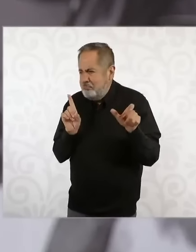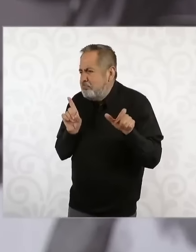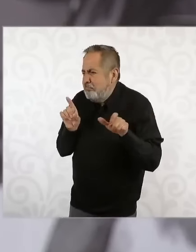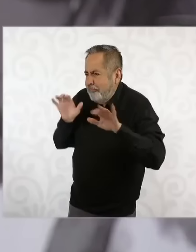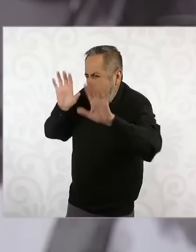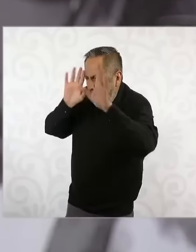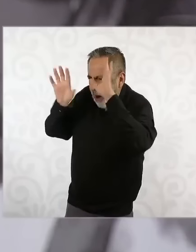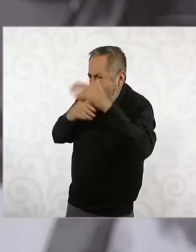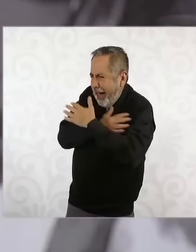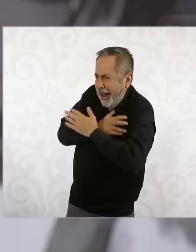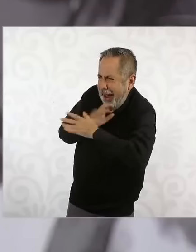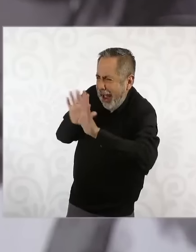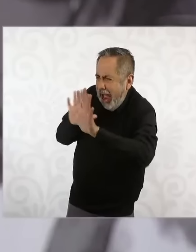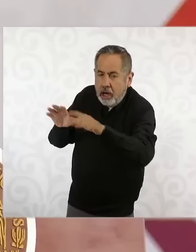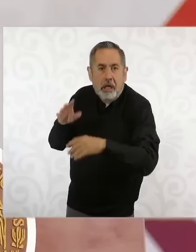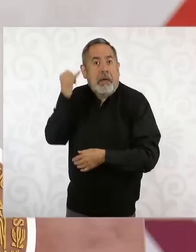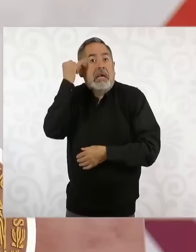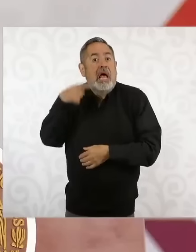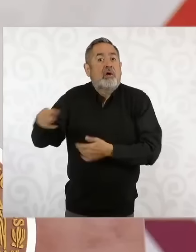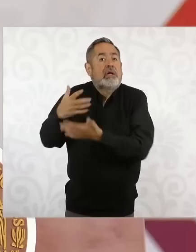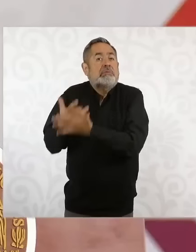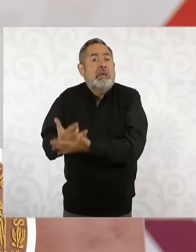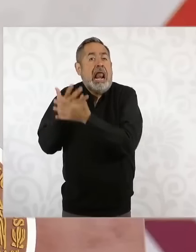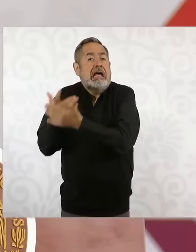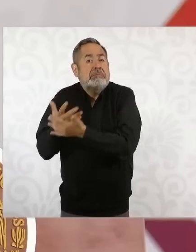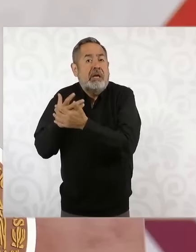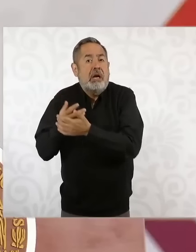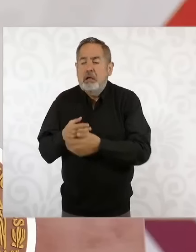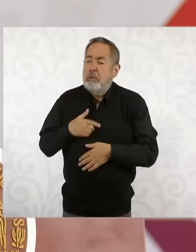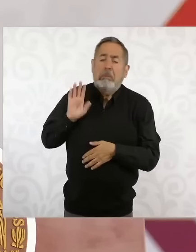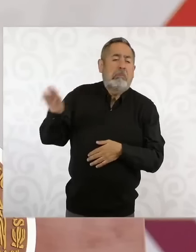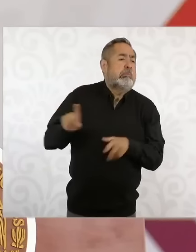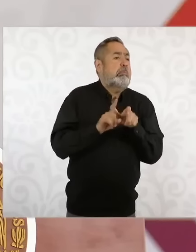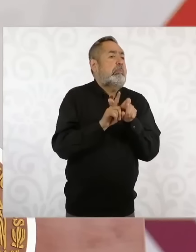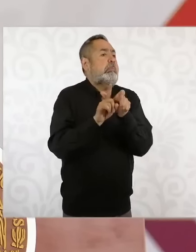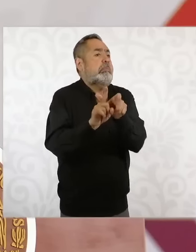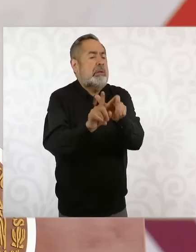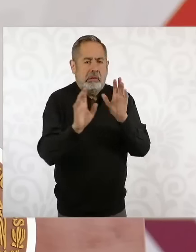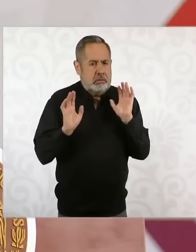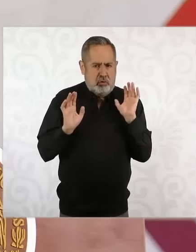pues porque imagínense haber esperado tanto tiempo y con tanta alegría recibirnos, pues fue